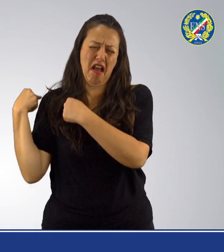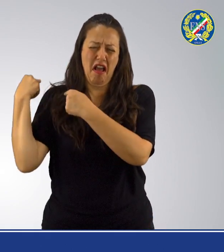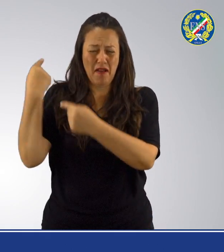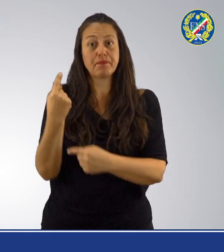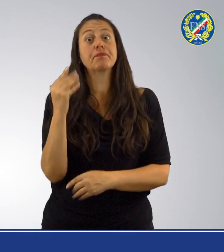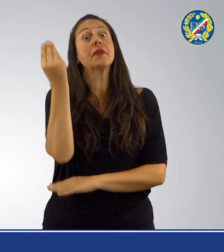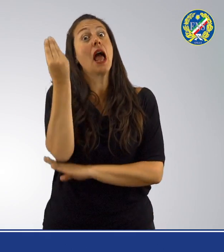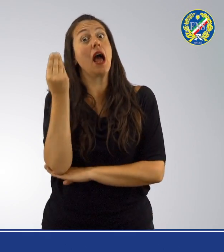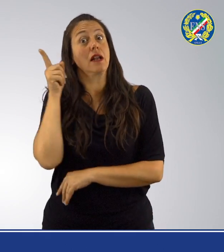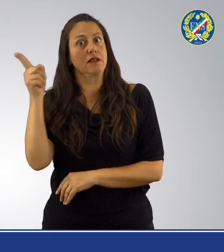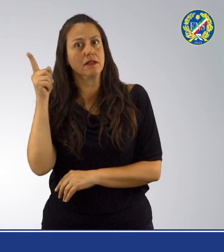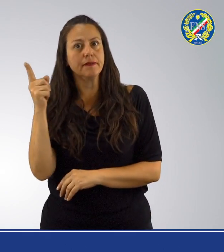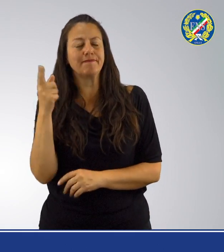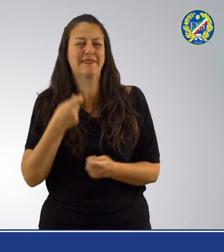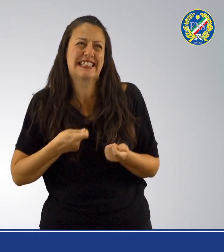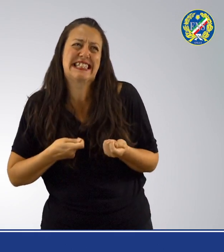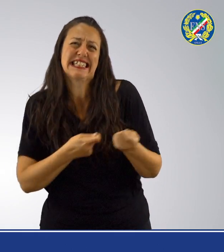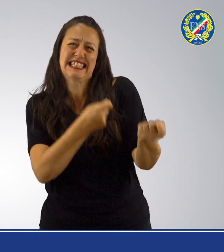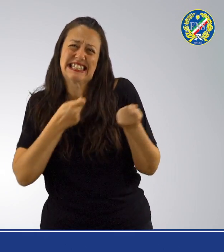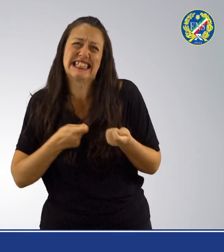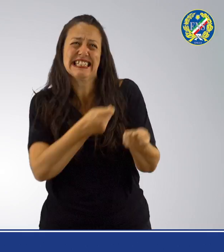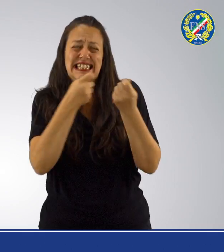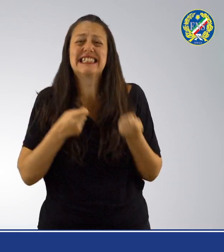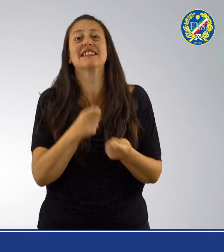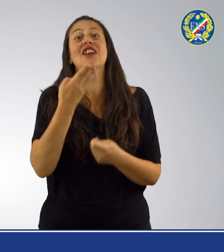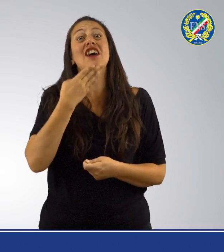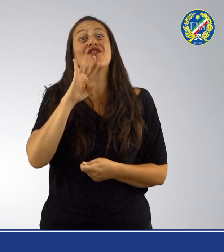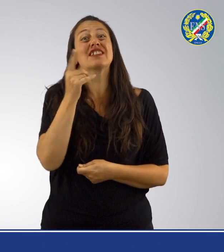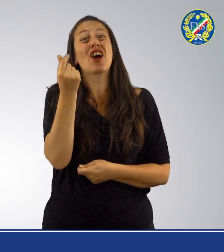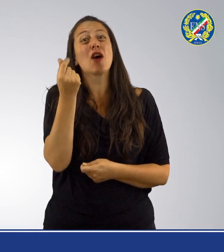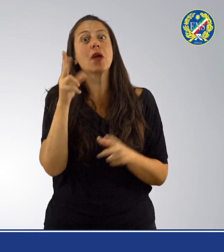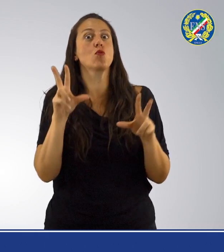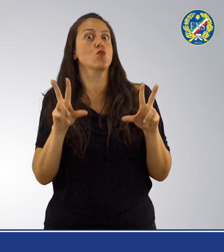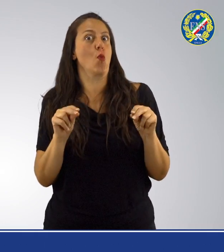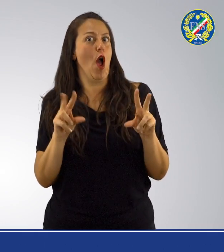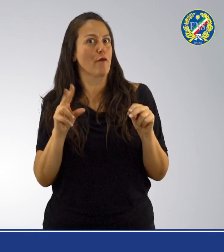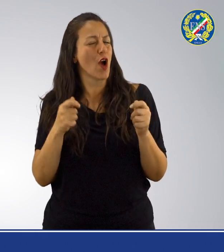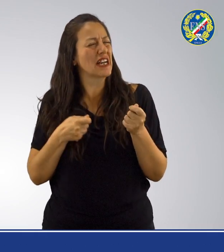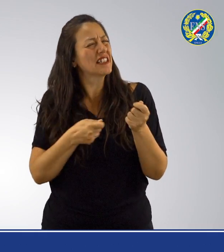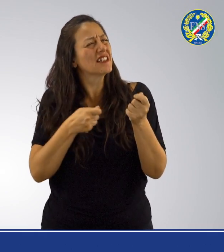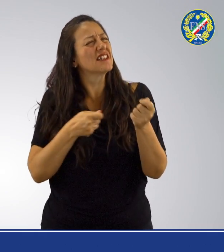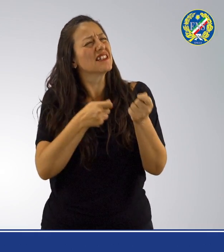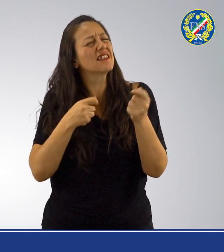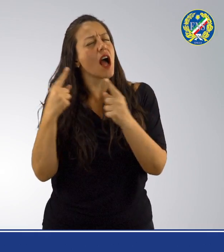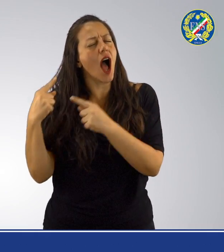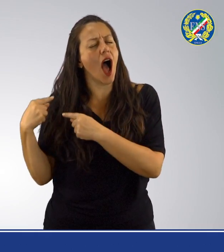Fino adesso l'ENS la sollecitato alcune aziende per rivalutare le nuove agevolazione economiche